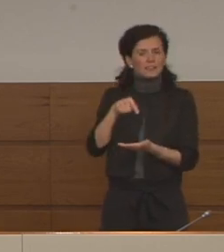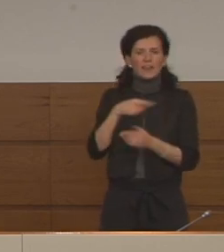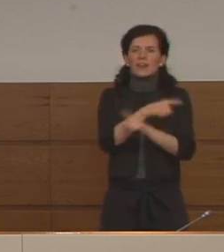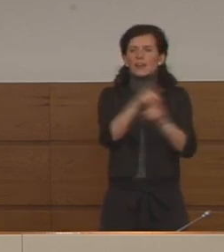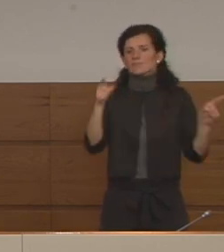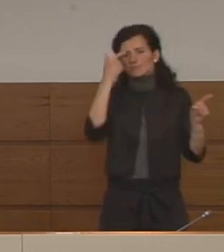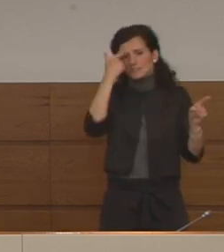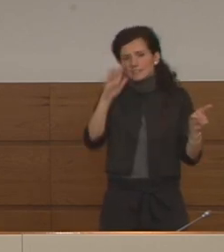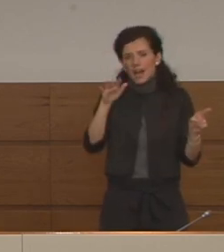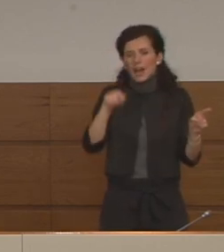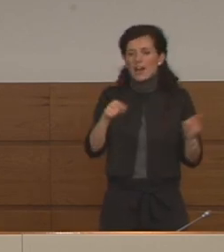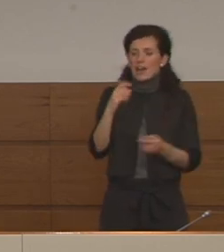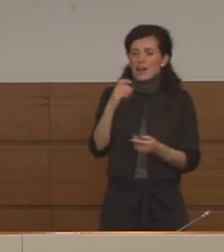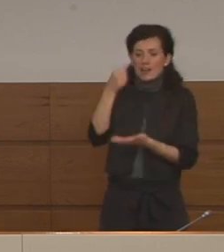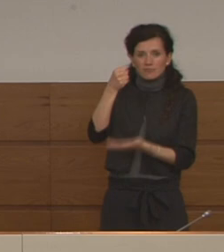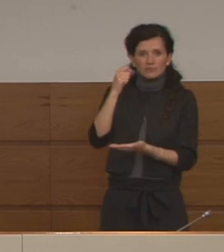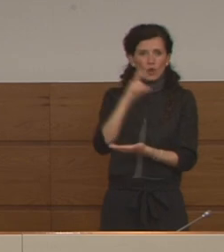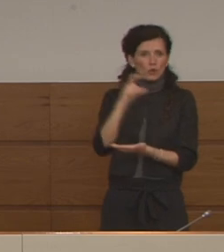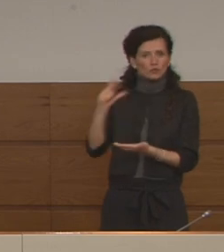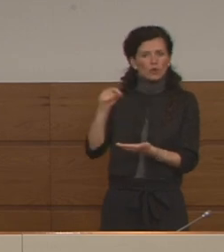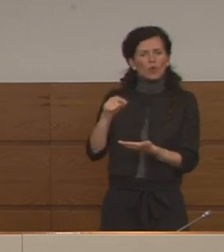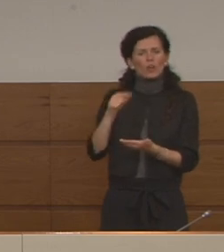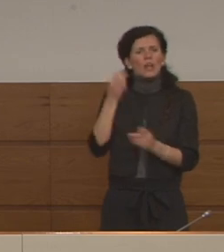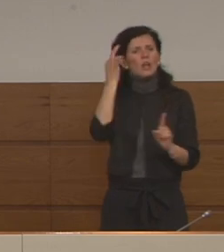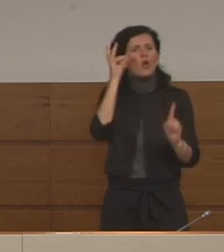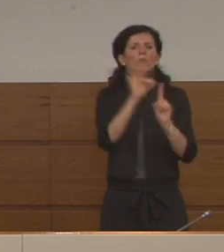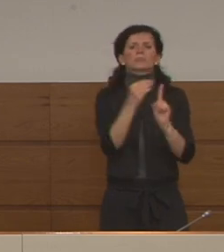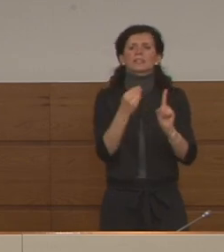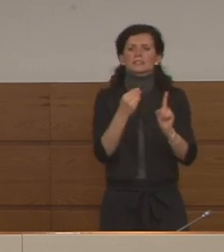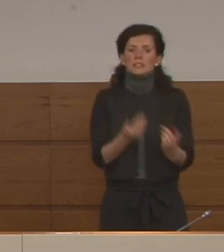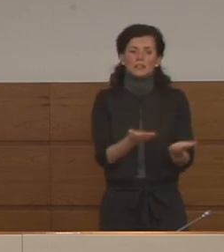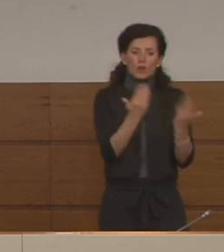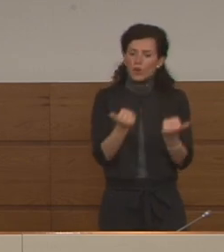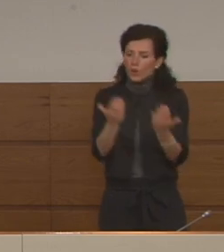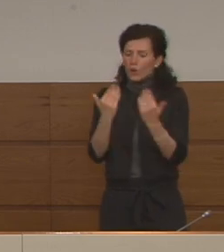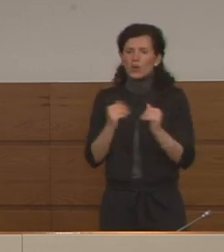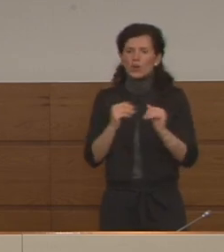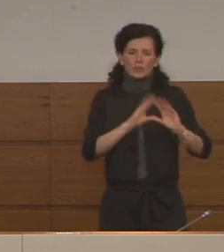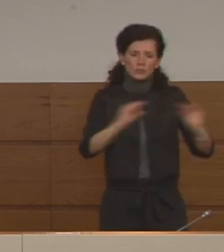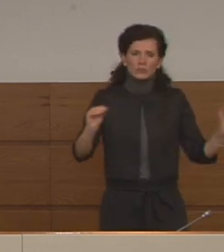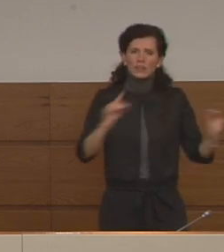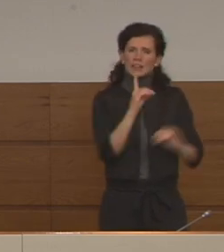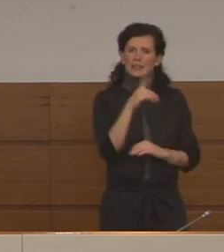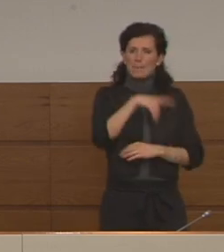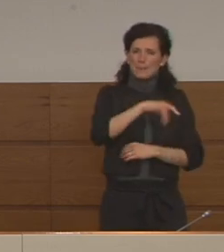Come sapete, queste risorse andranno per l'acquisto di dispositivi di protezione individuale,